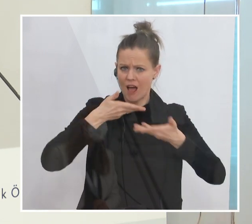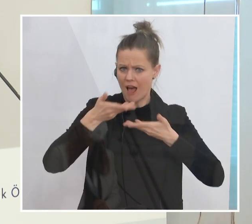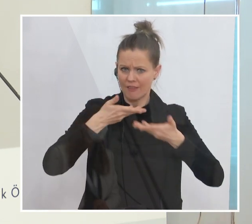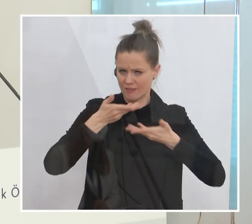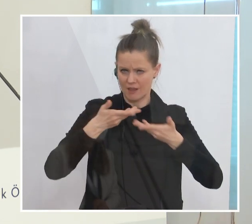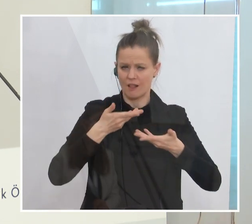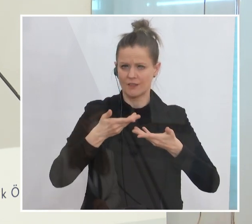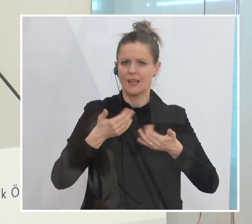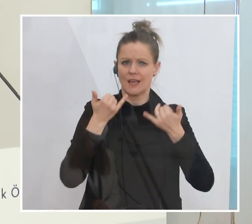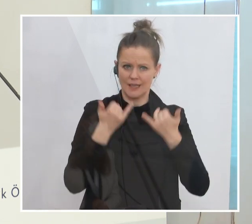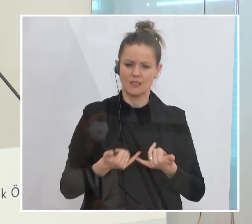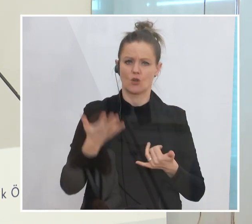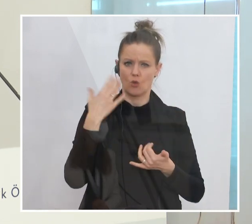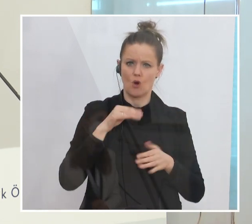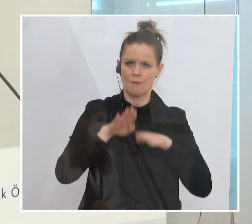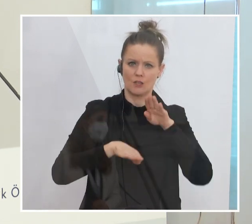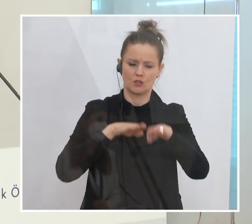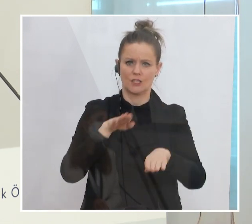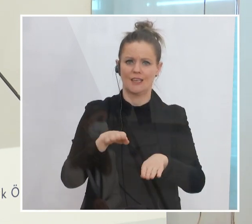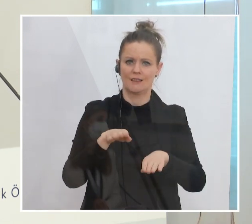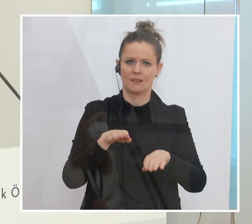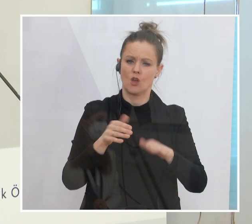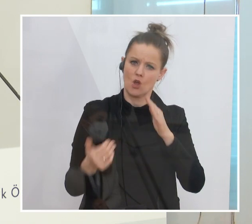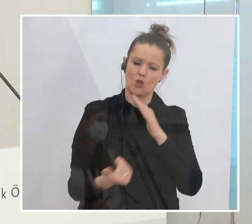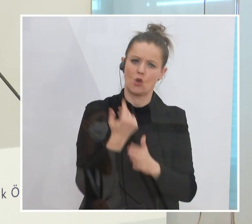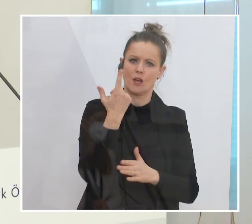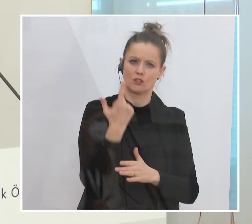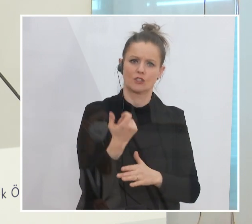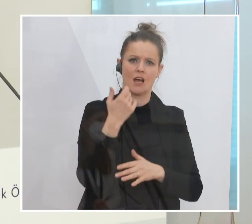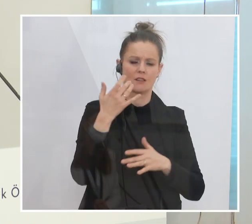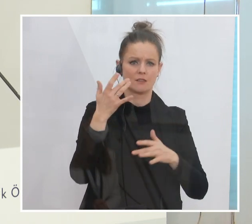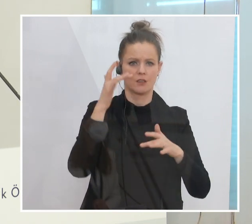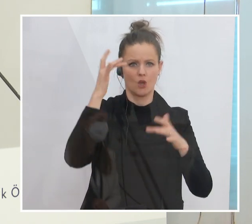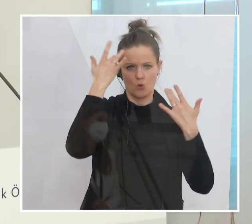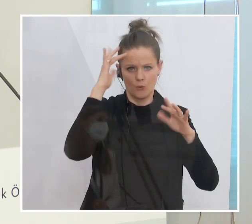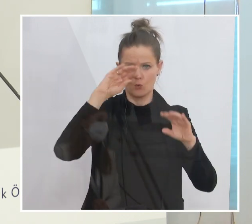damit einen weiteren Schritt in Richtung Neustart in Kunst und Kultur gehen können. Vielen Dank.